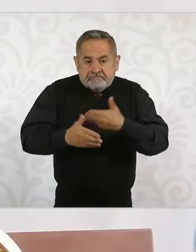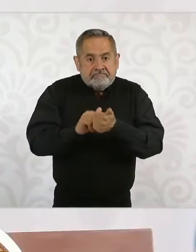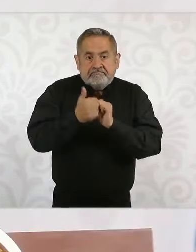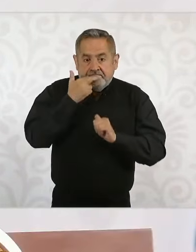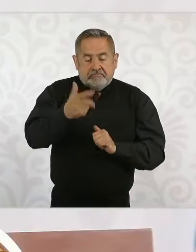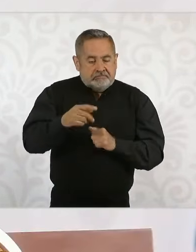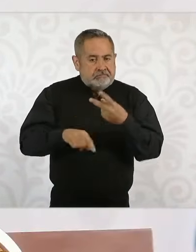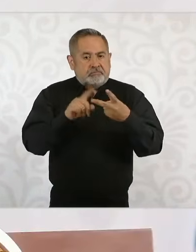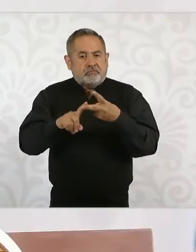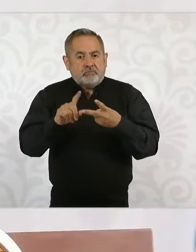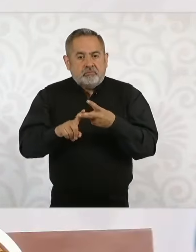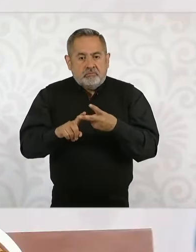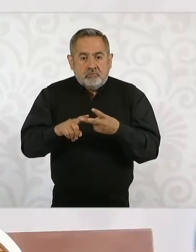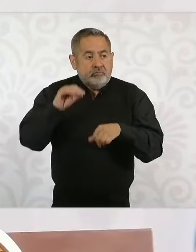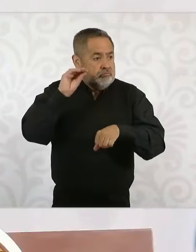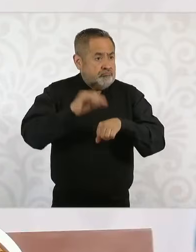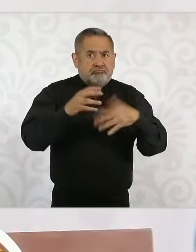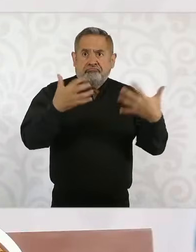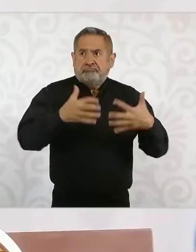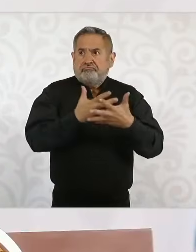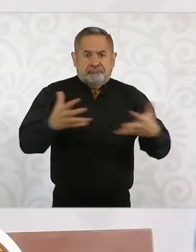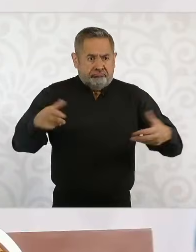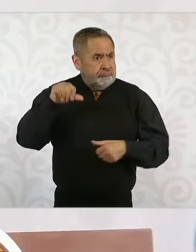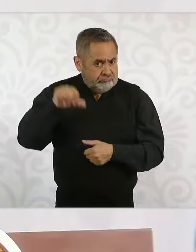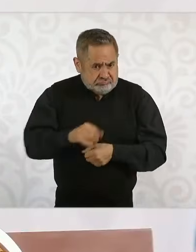El otro, la infraestructura que tenemos en el país. Hay centros de investigación